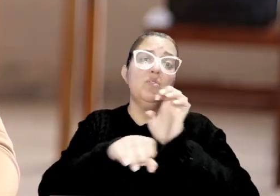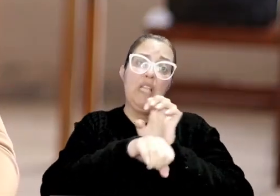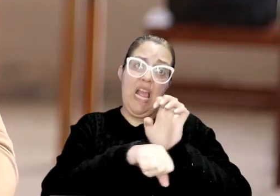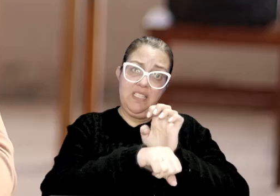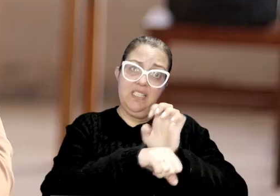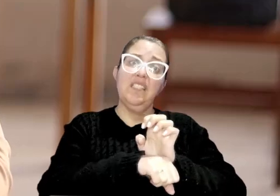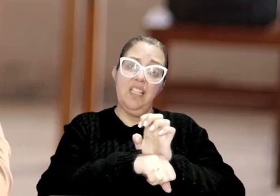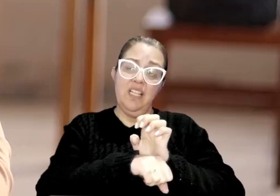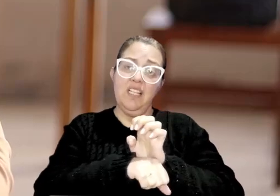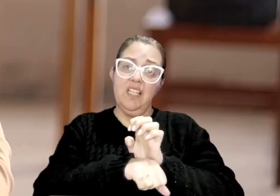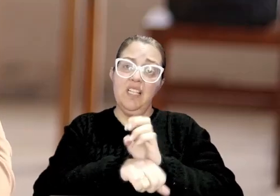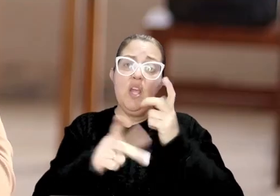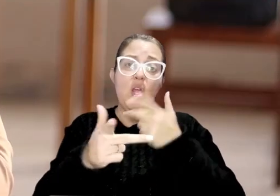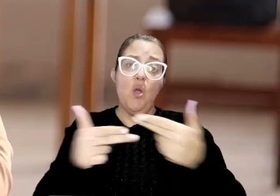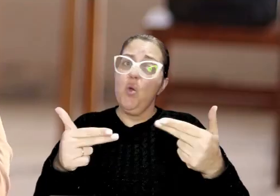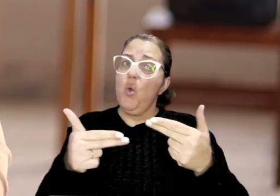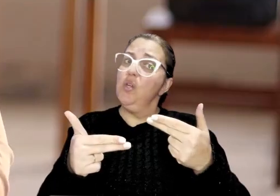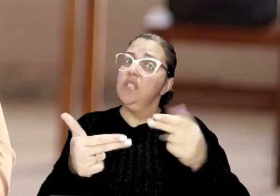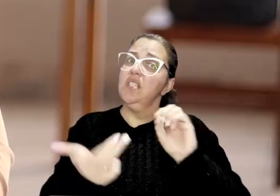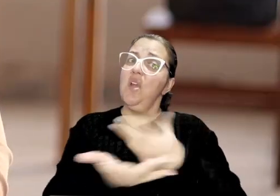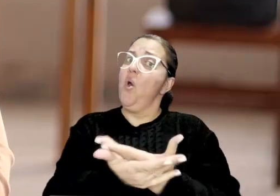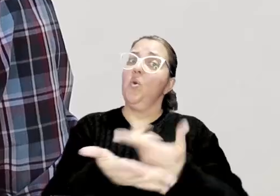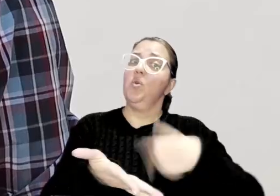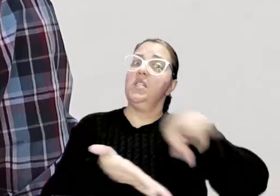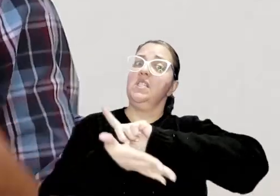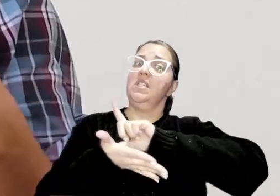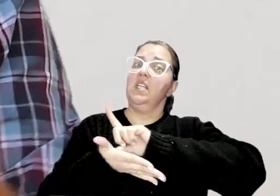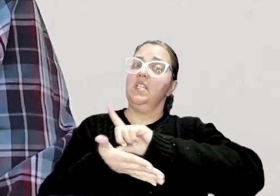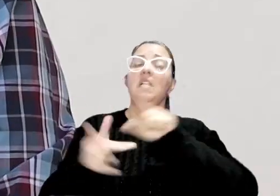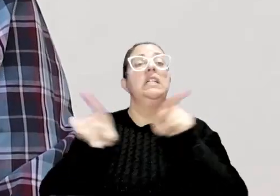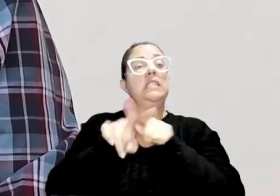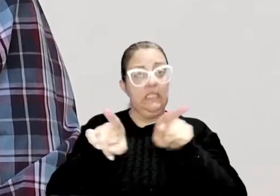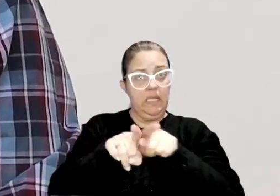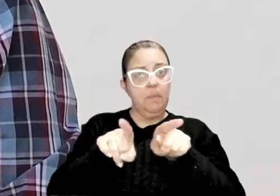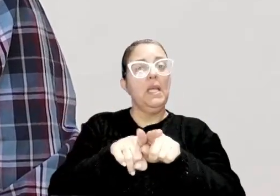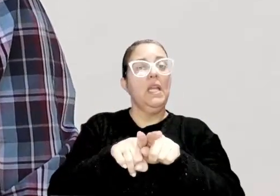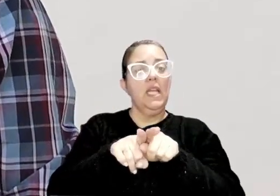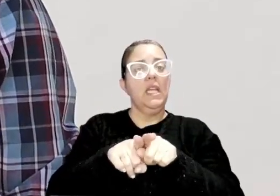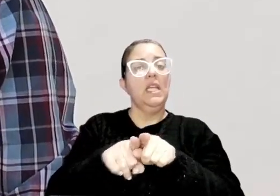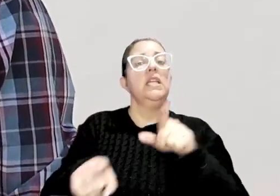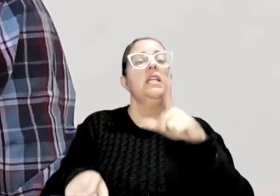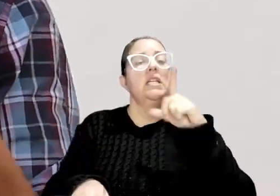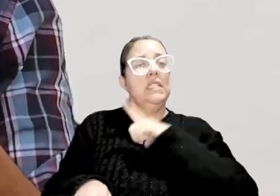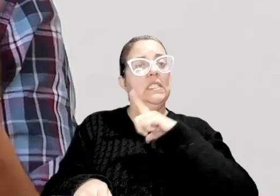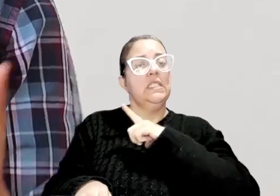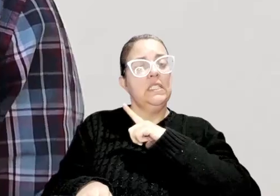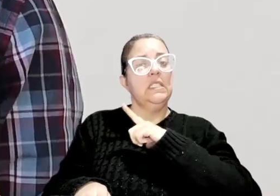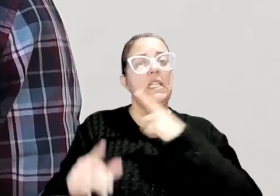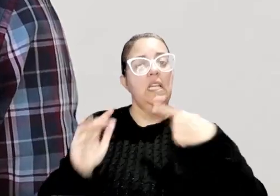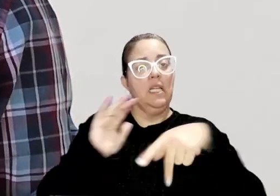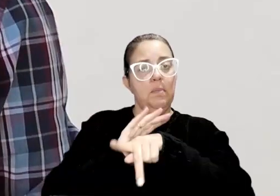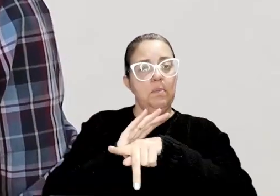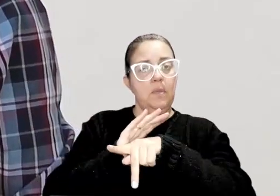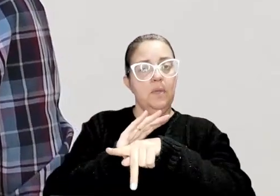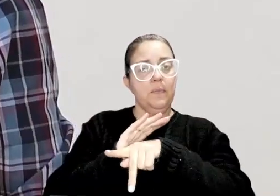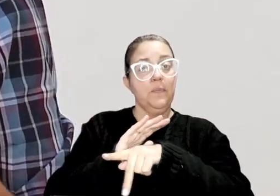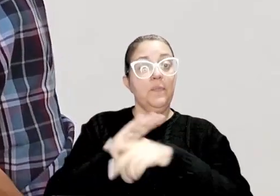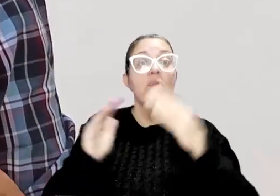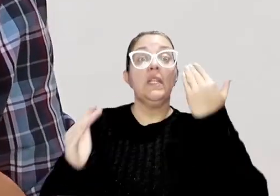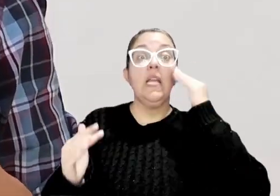eh desencarde um pouco entender a avaliação de impacto ambiental e o licenciamento ambiental é